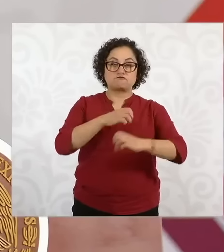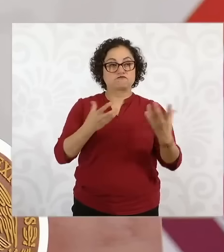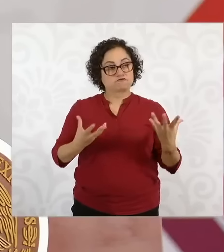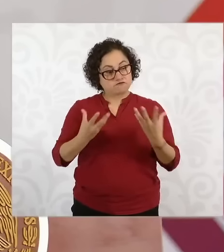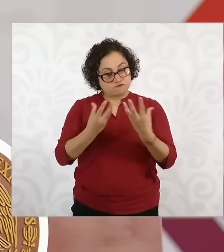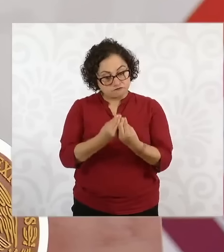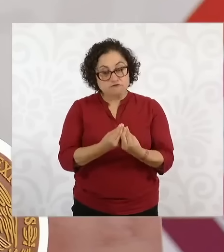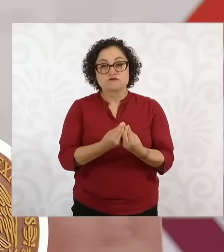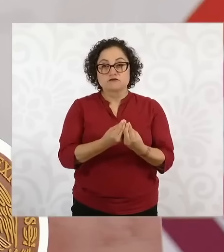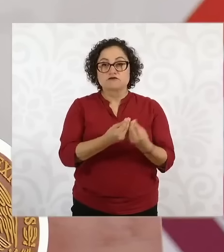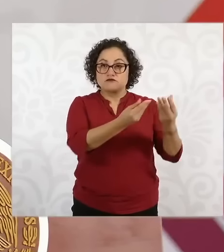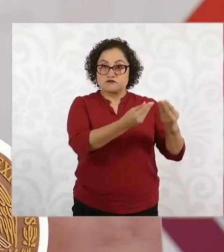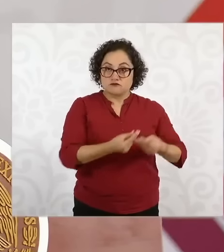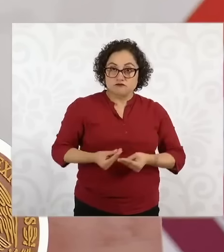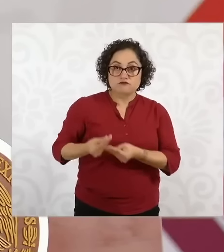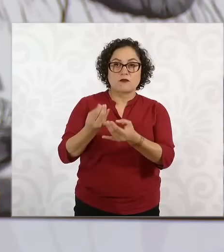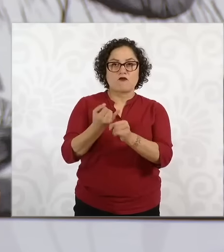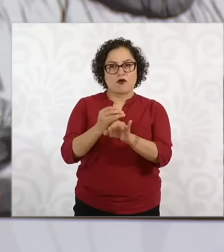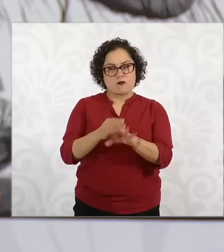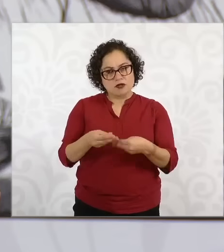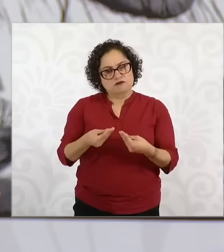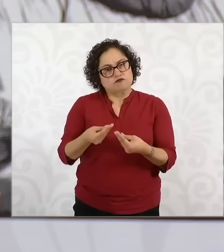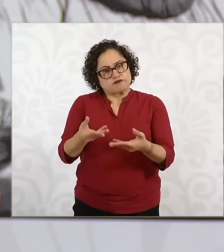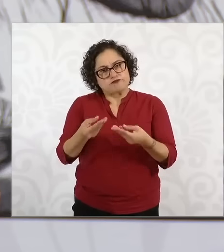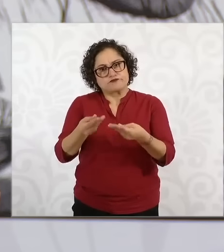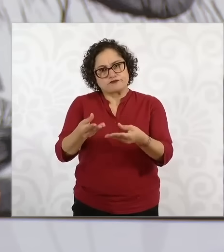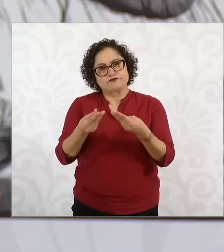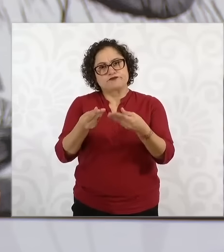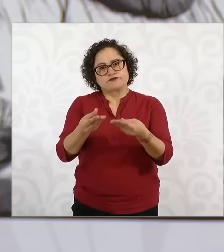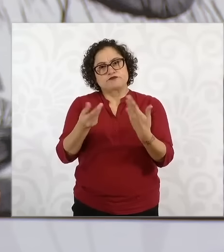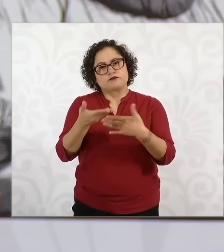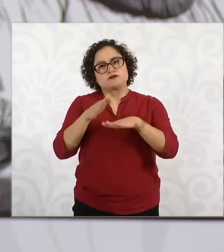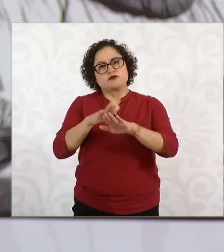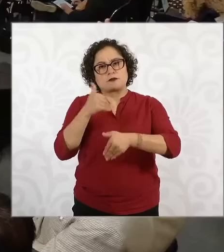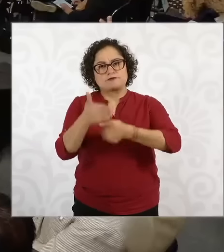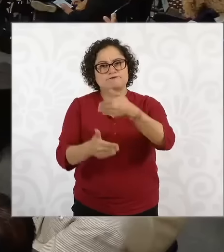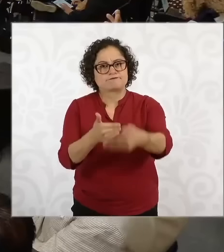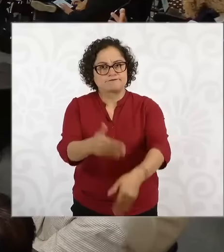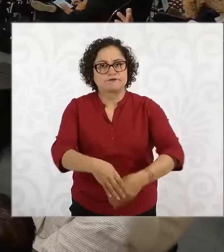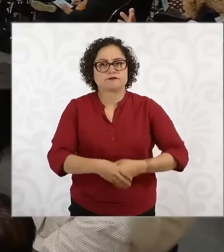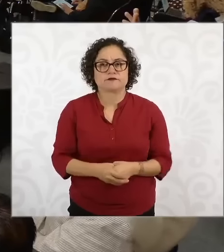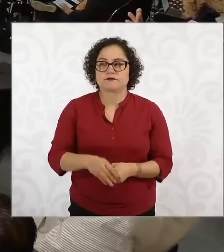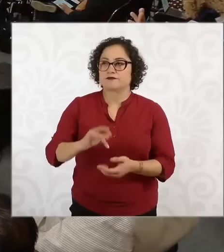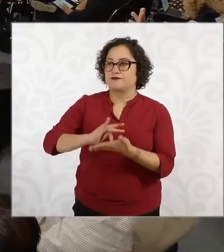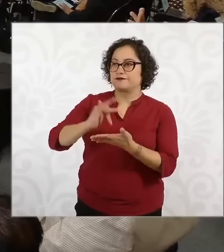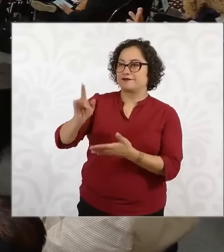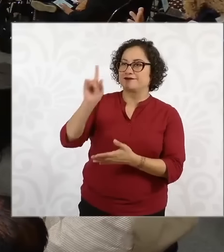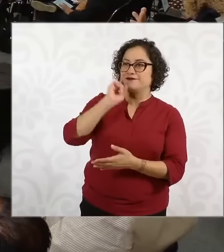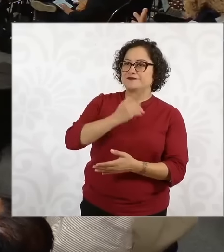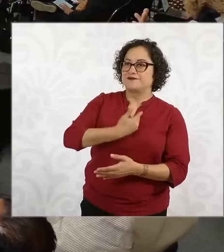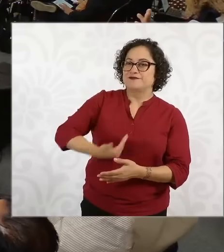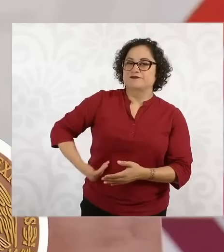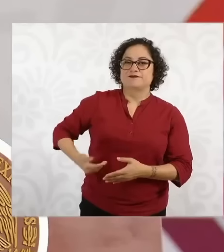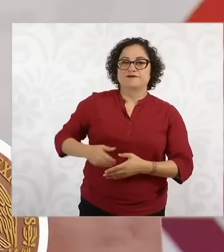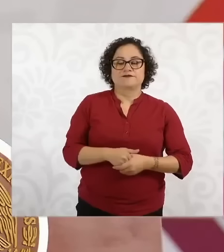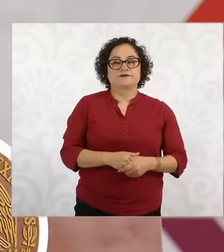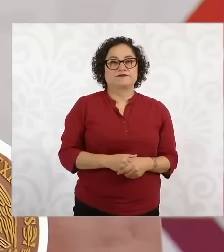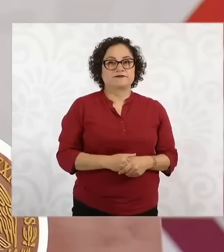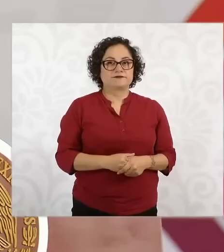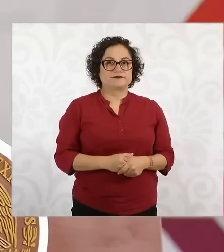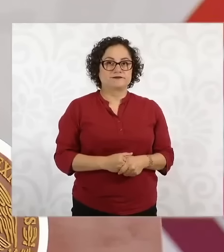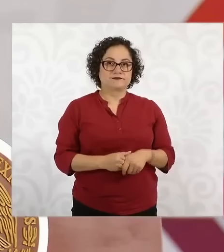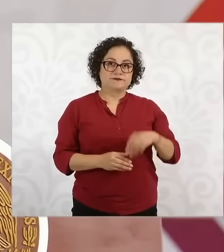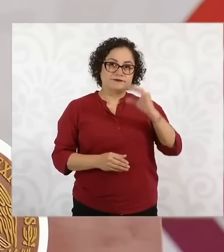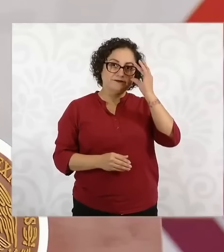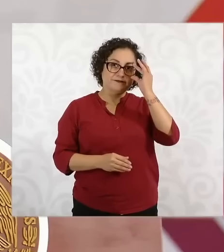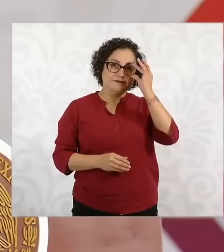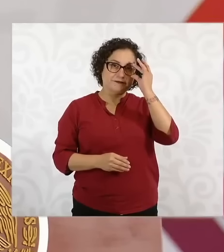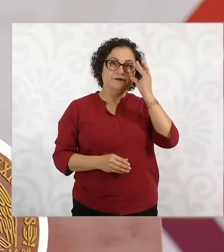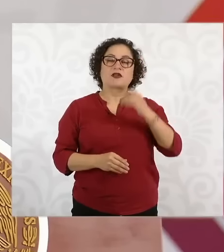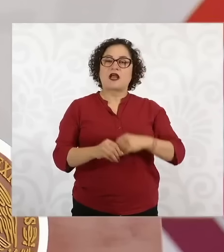dando información de cuál es el avance. Gracias, presidente. Gracias. Y hay buena coordinación, eh,